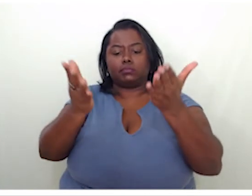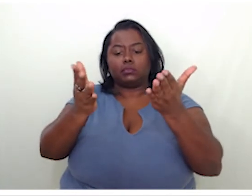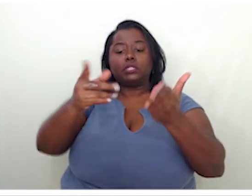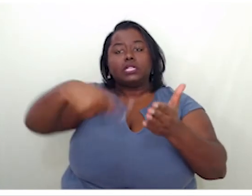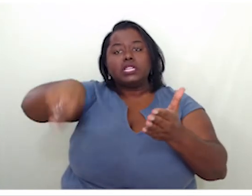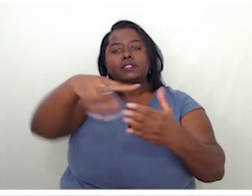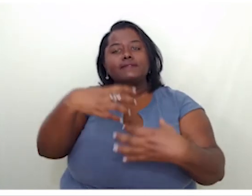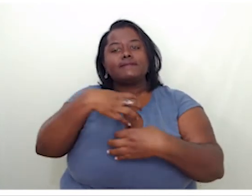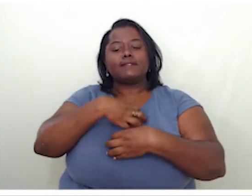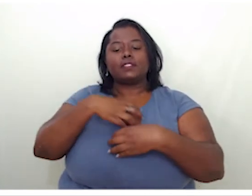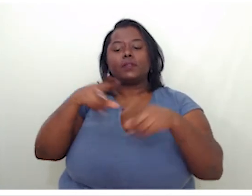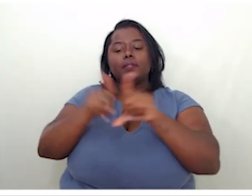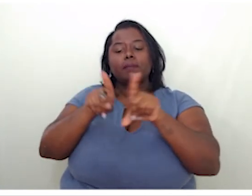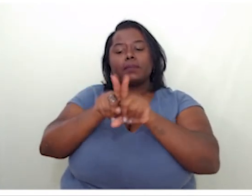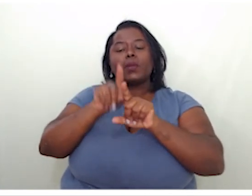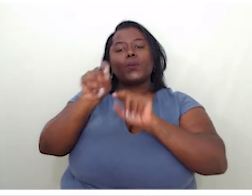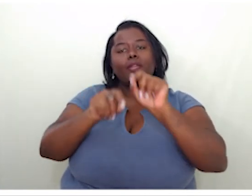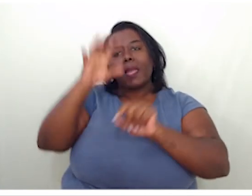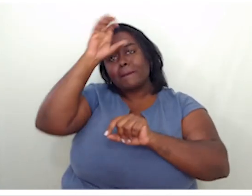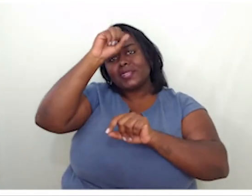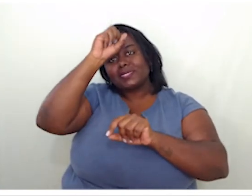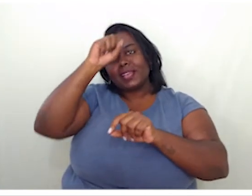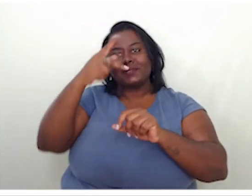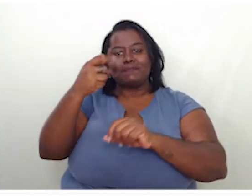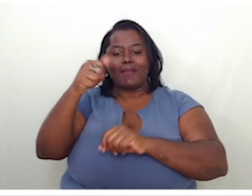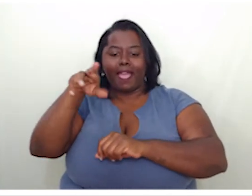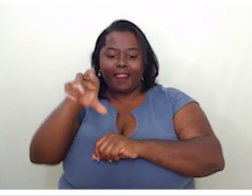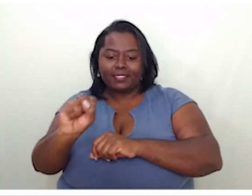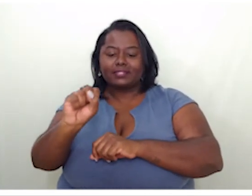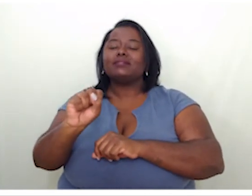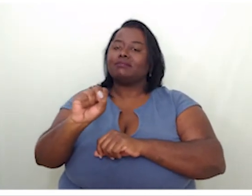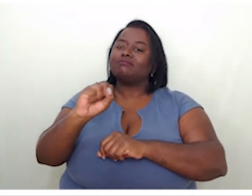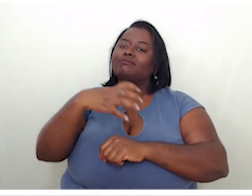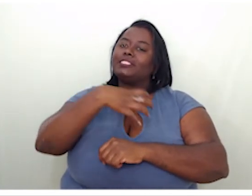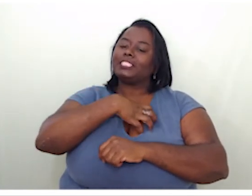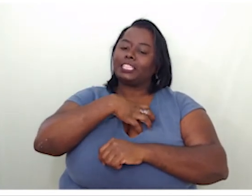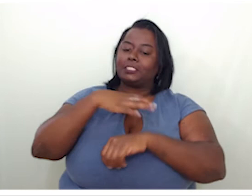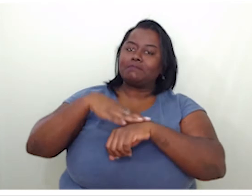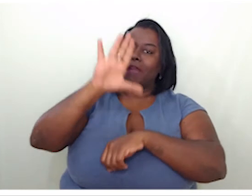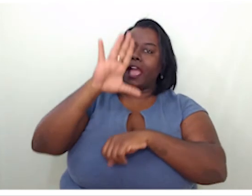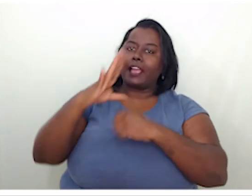Los pares garantizaron que todos estuvieron comprometidos con el proceso de estudio.